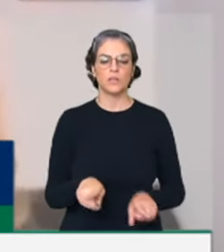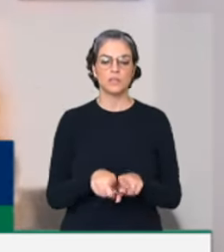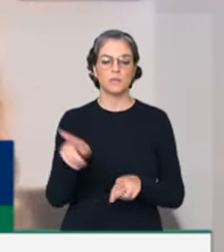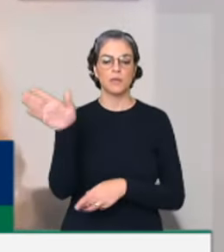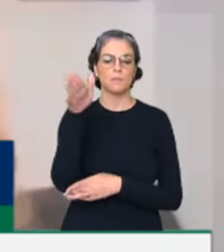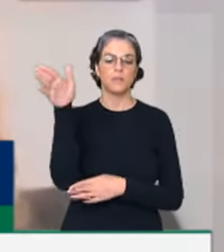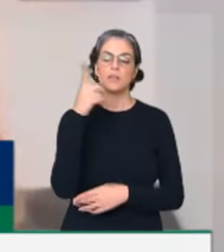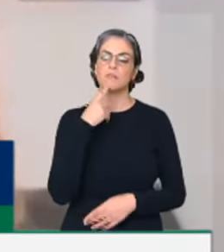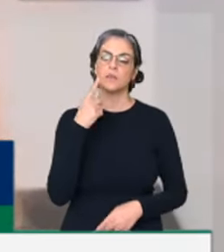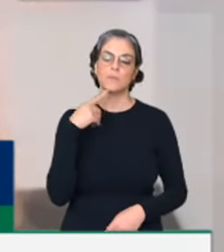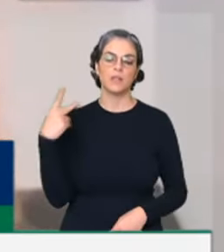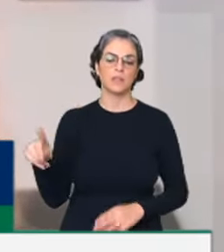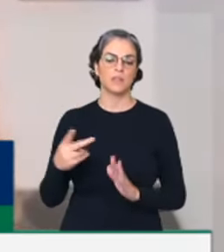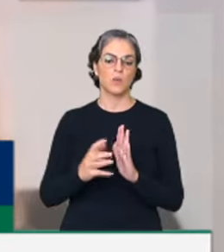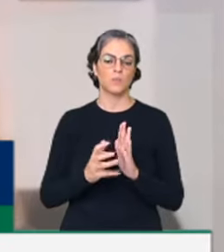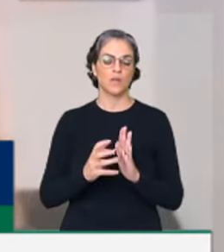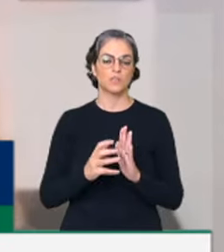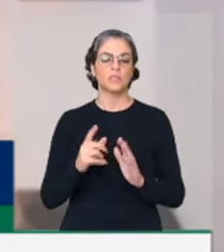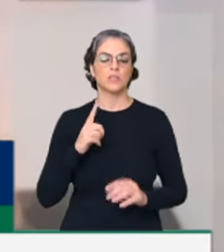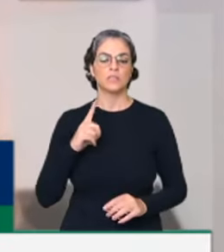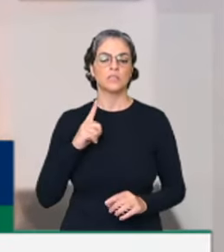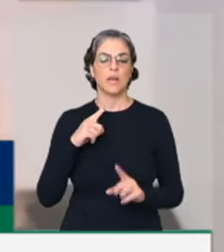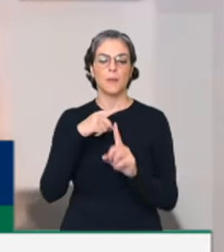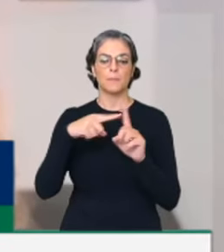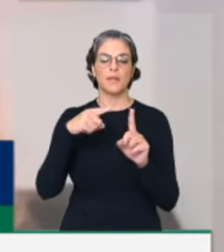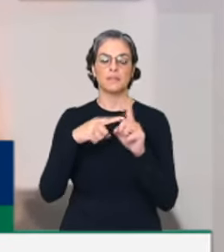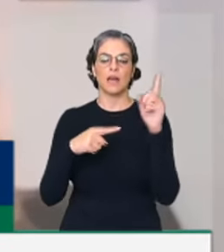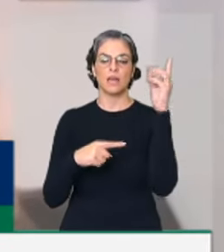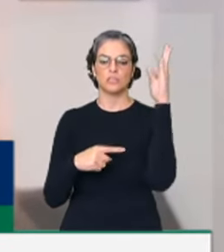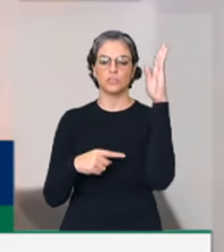AROLDO LIMA... PRESENTE HOJE... E SEMPRE. COM TODO O NOSSO AMOR, COM TODO O NOSSO